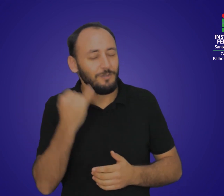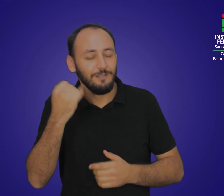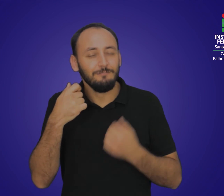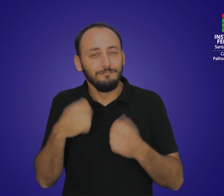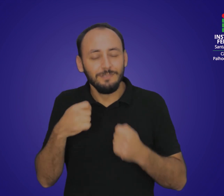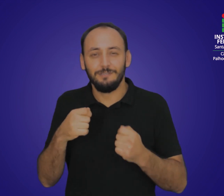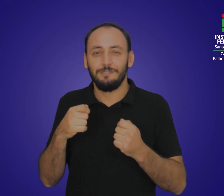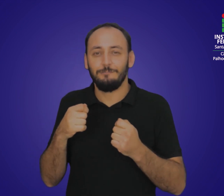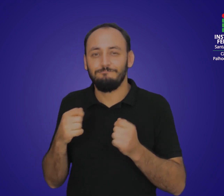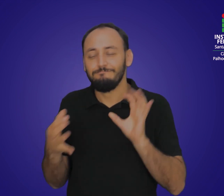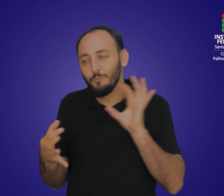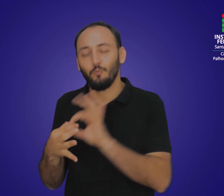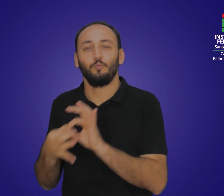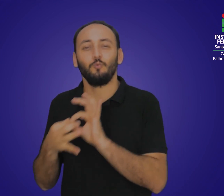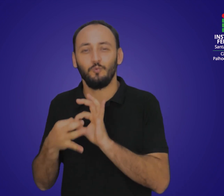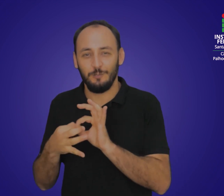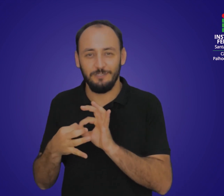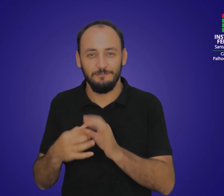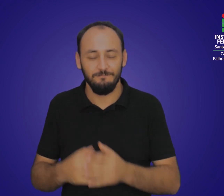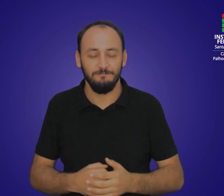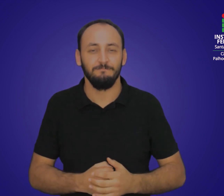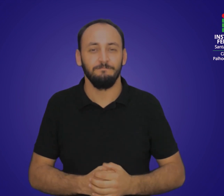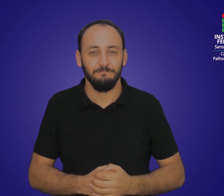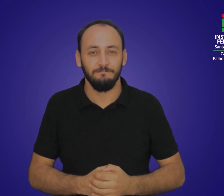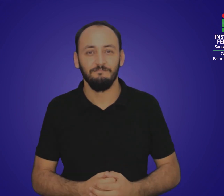O contato é muito importante.